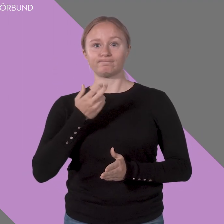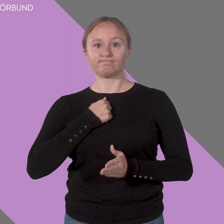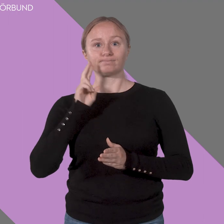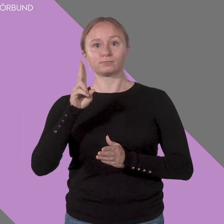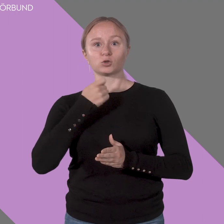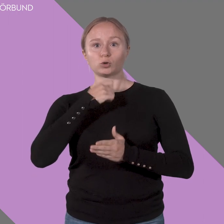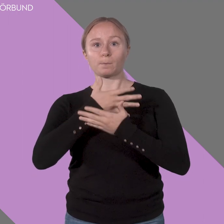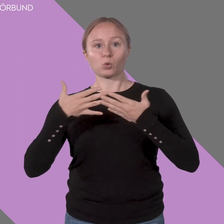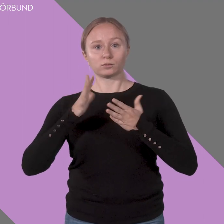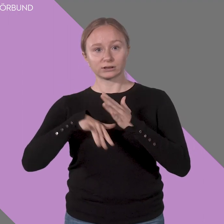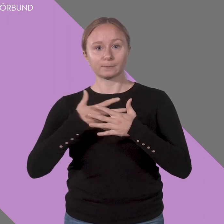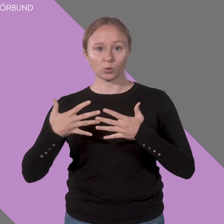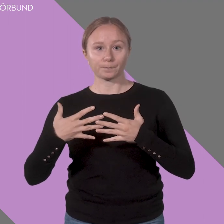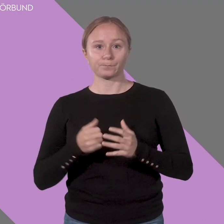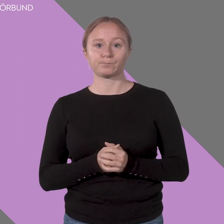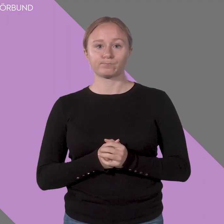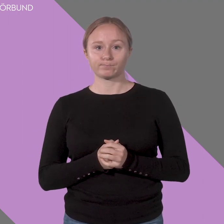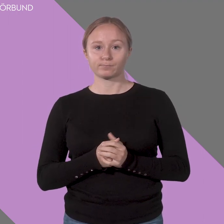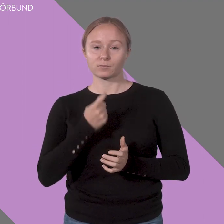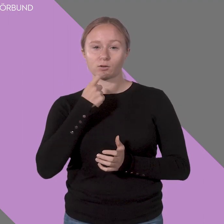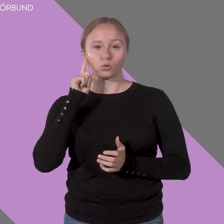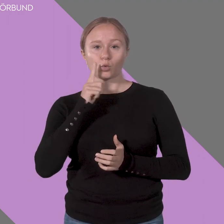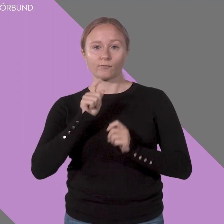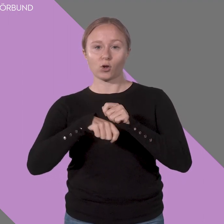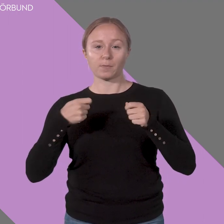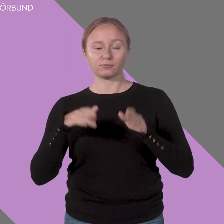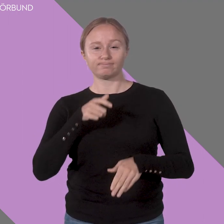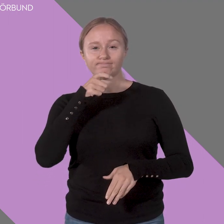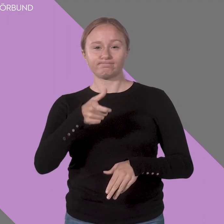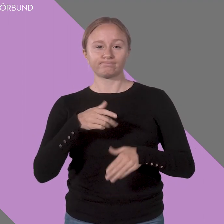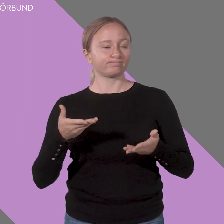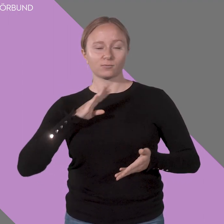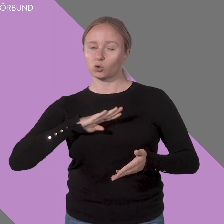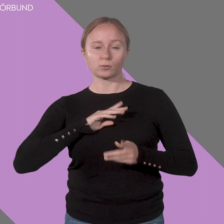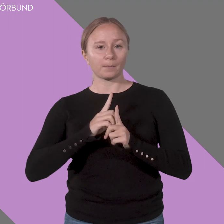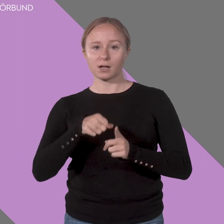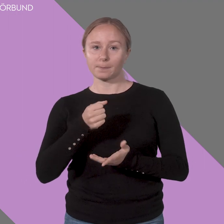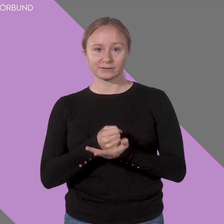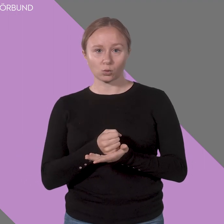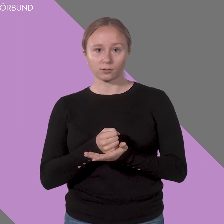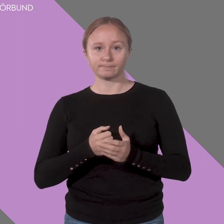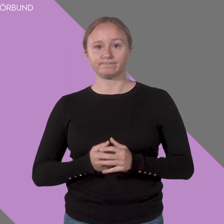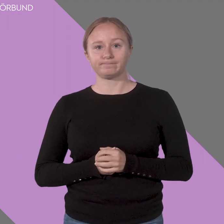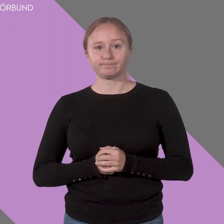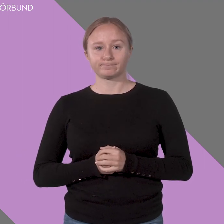rätten att få teckenspråk som sitt modersmål. Finlands Dövas Förbund har uttryckt sitt missnöje med beslutet.